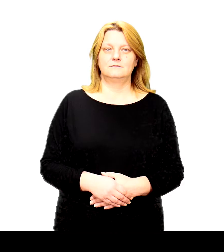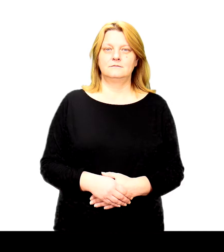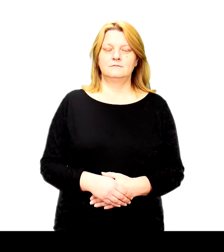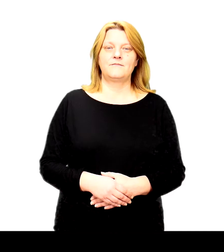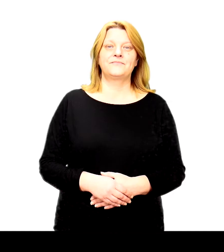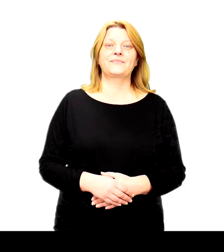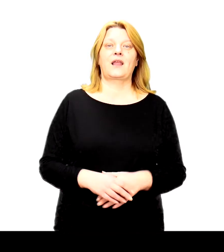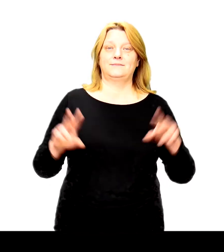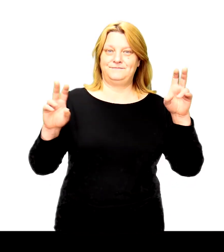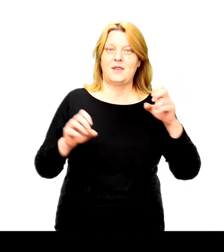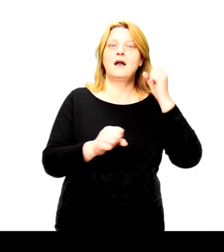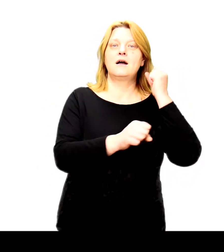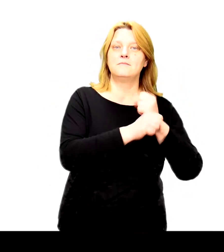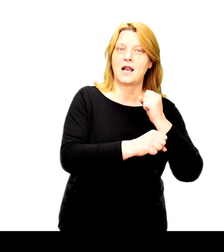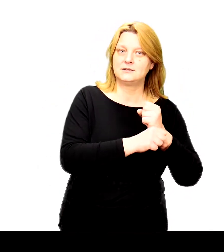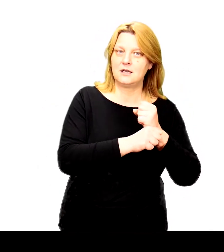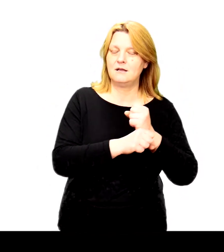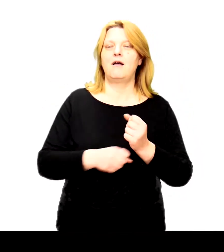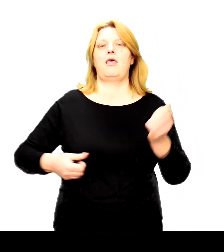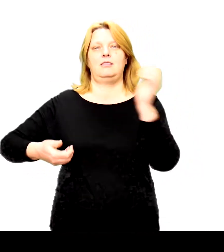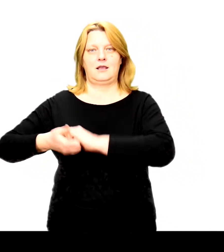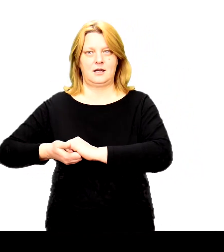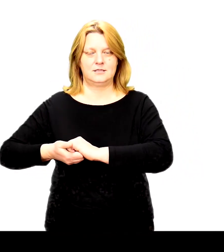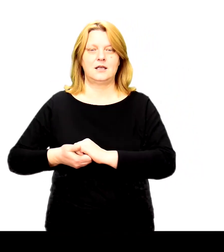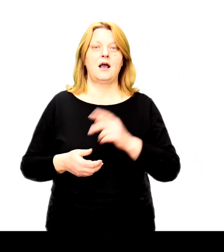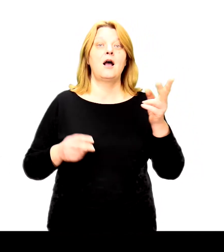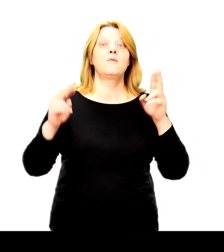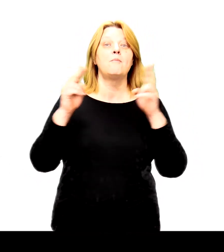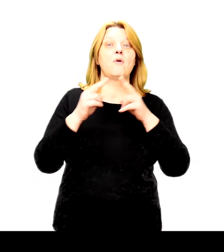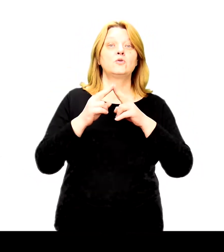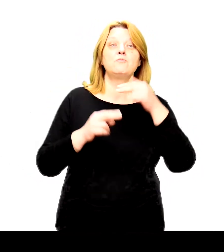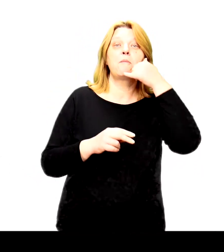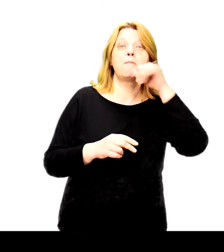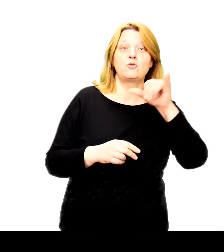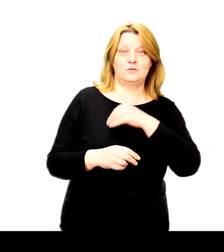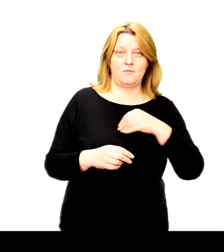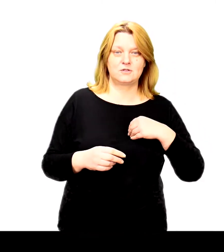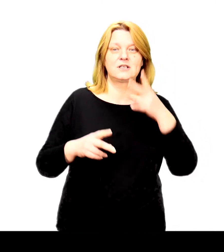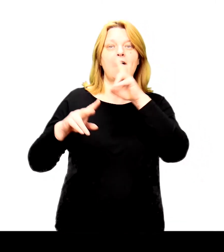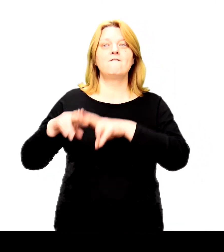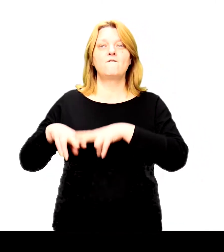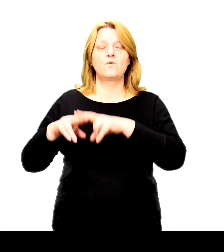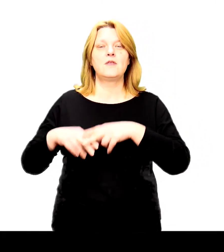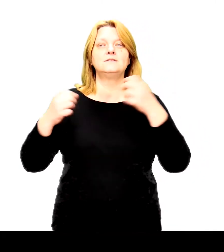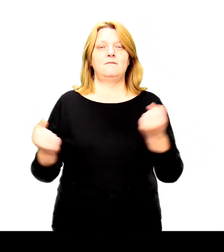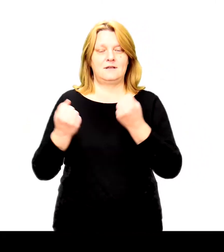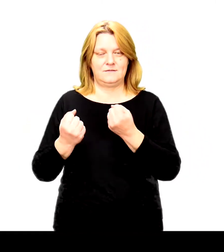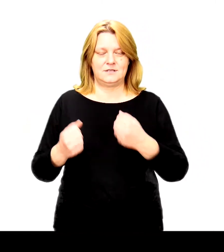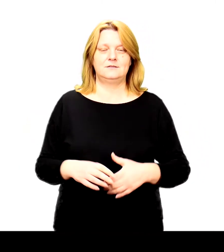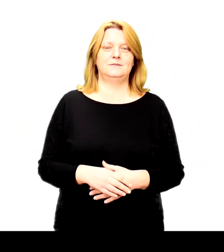Praca-Integracja: porozumienie poczty z Fundacją Aktywizacja